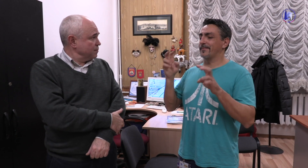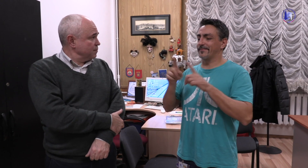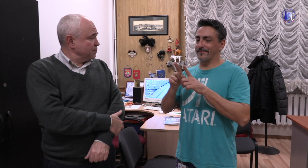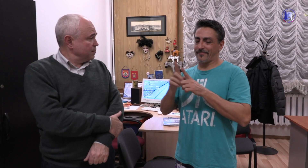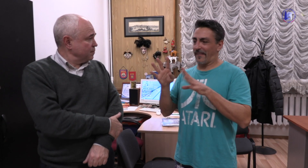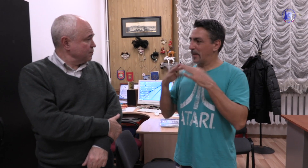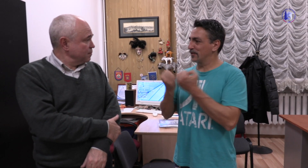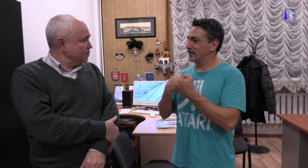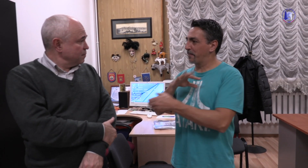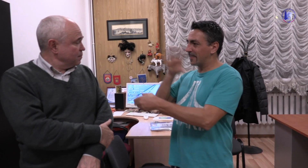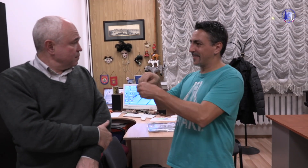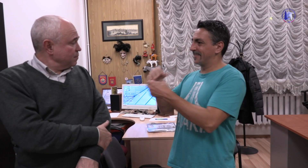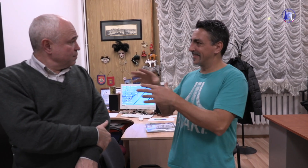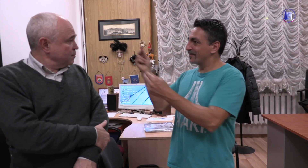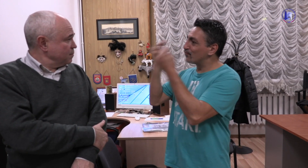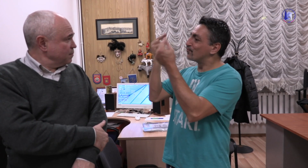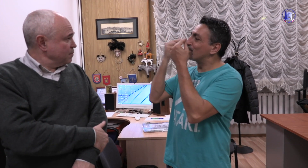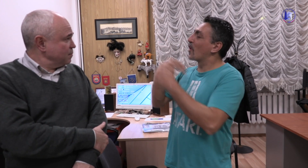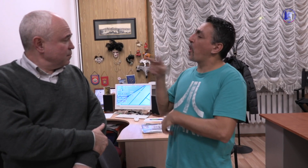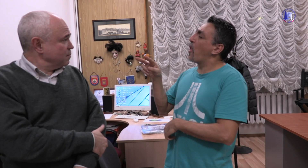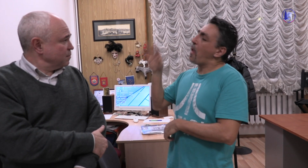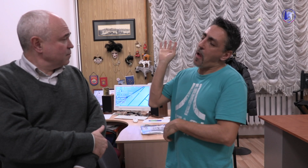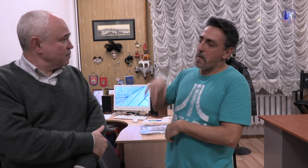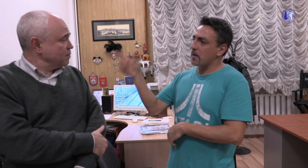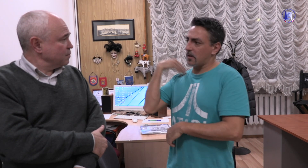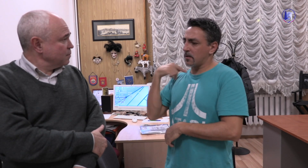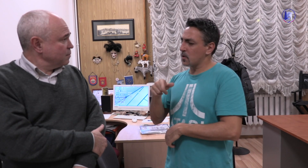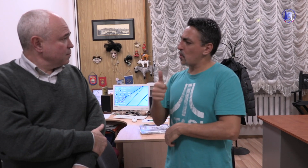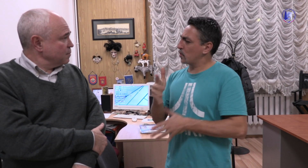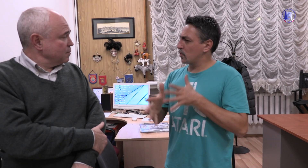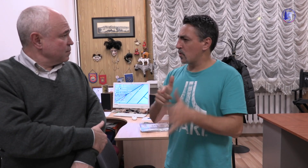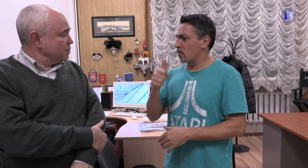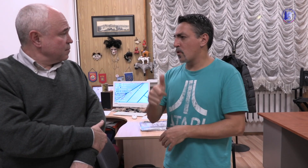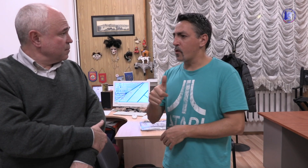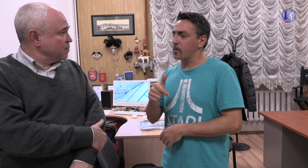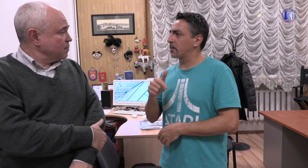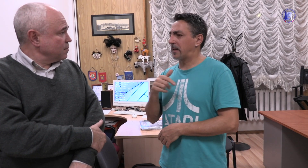Я был на одном из его мастер-классов. Он заметил меня и оценил мой жестовый.